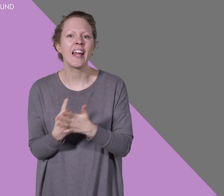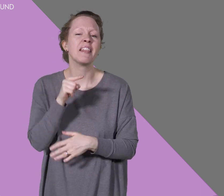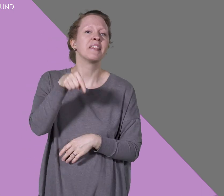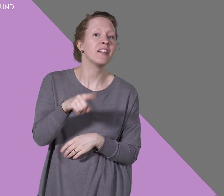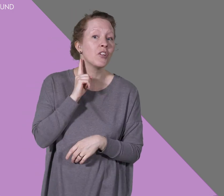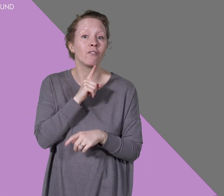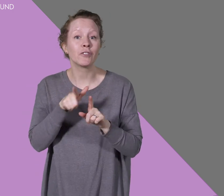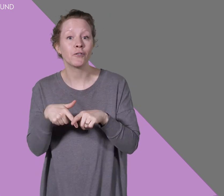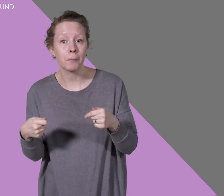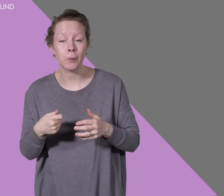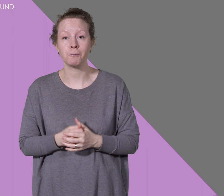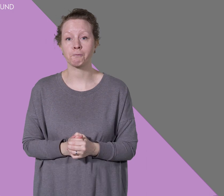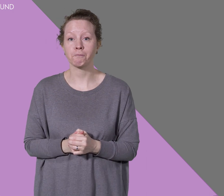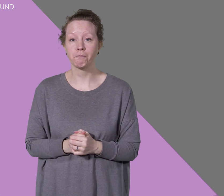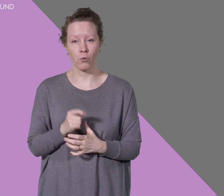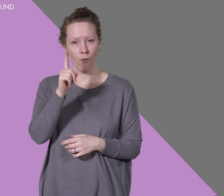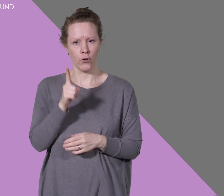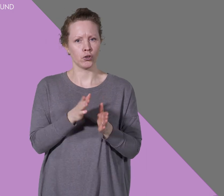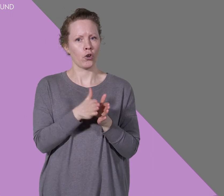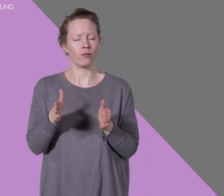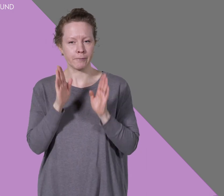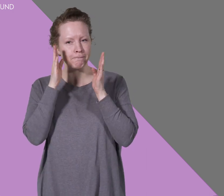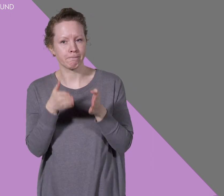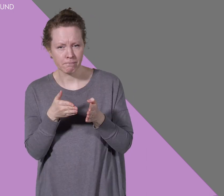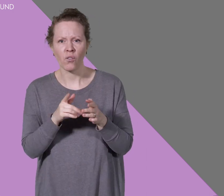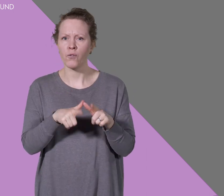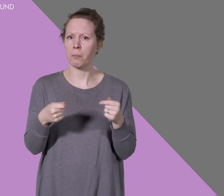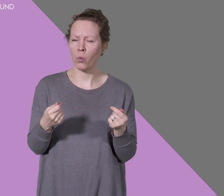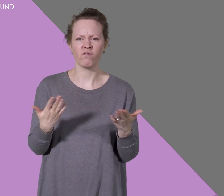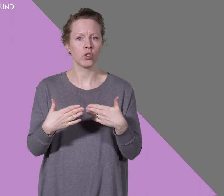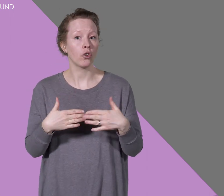bakom kulisserna i Finlands Dövas Förbund. I seriens första avsnitt fokuserar han på vad förbundet gör -